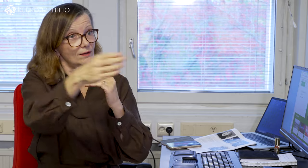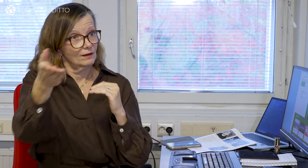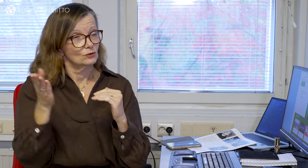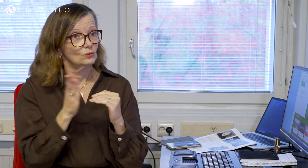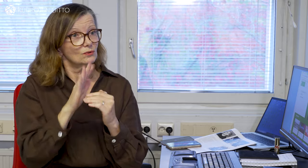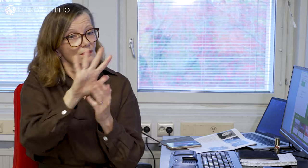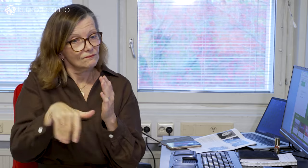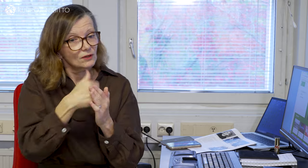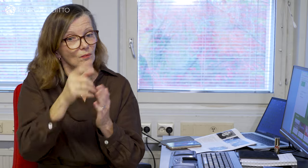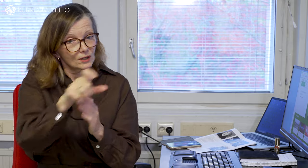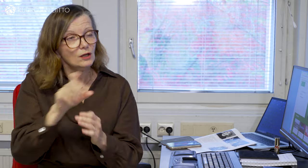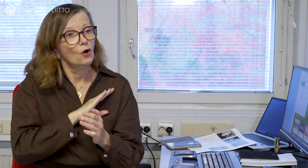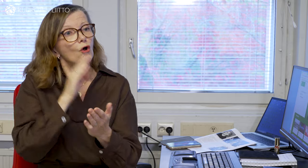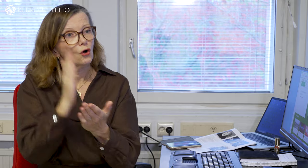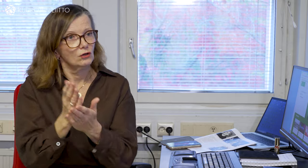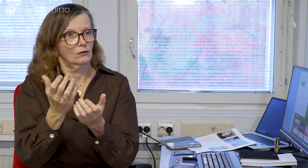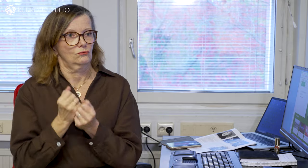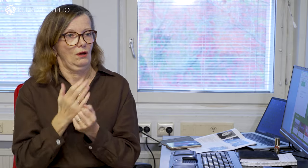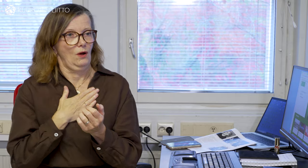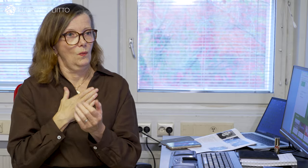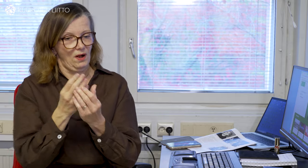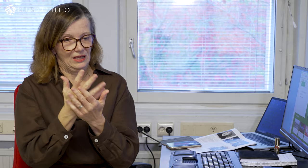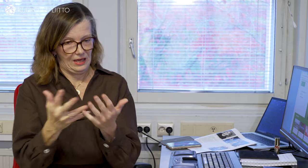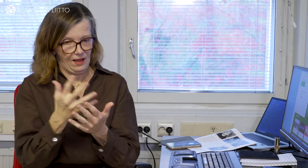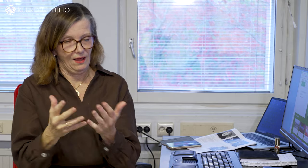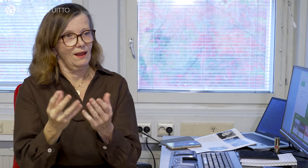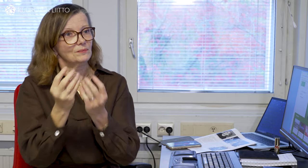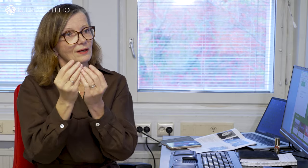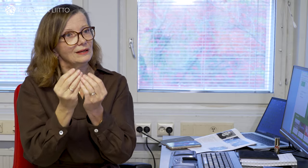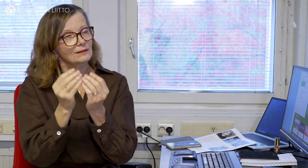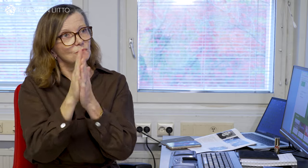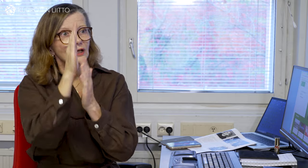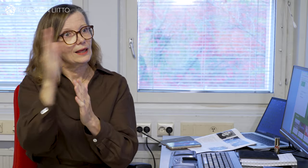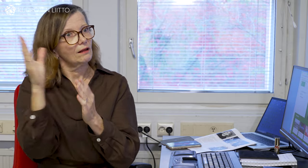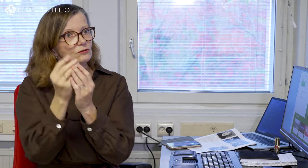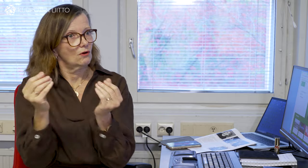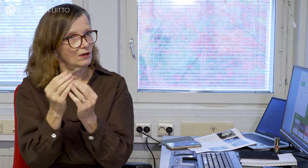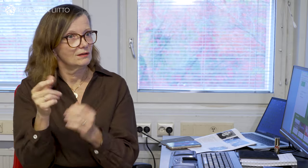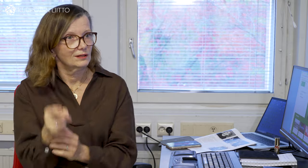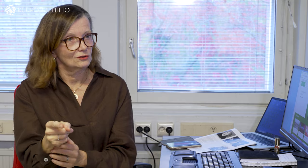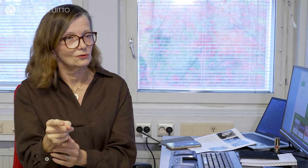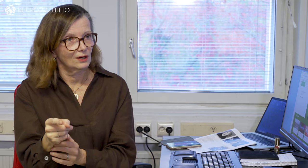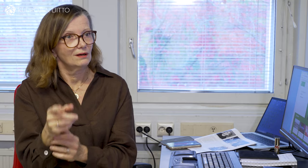edistämällä viittomakielisten oikeuksia saada kirjastomateriaalia äidinkielellään.